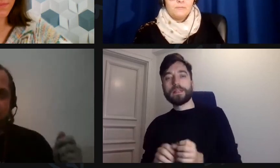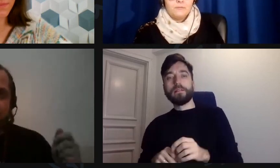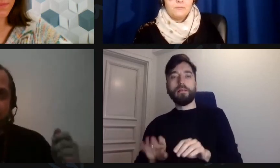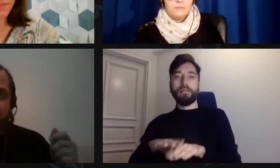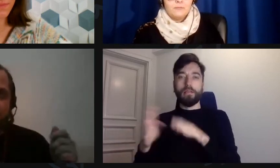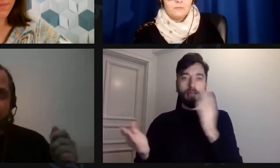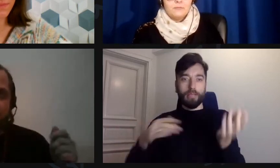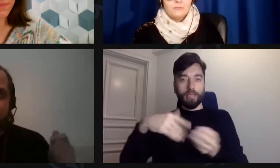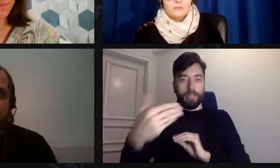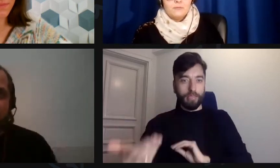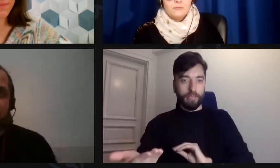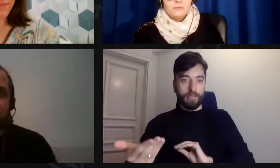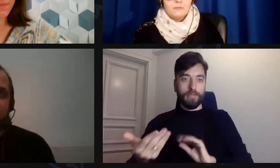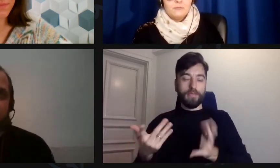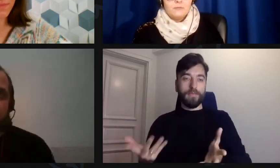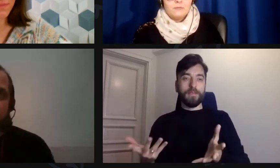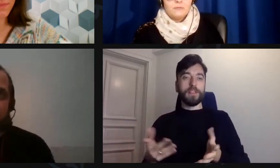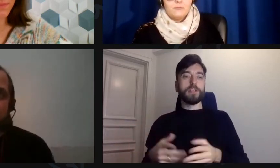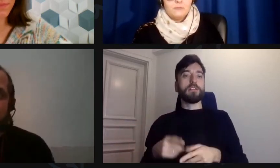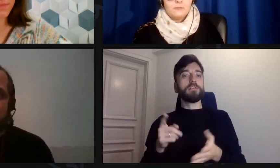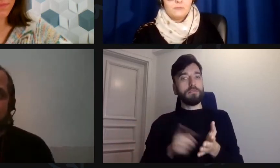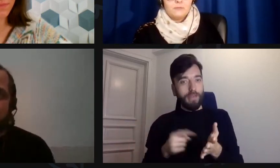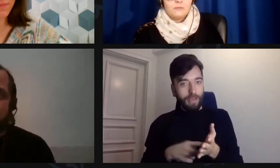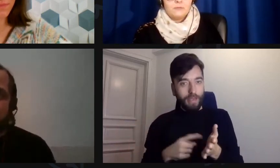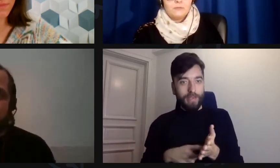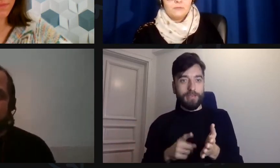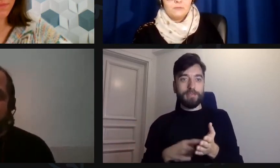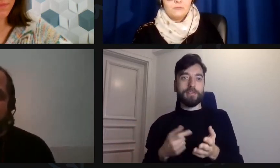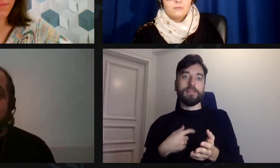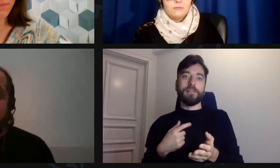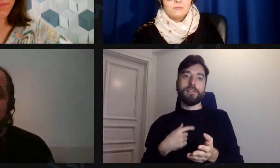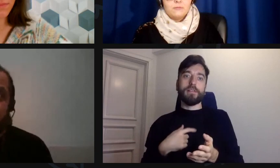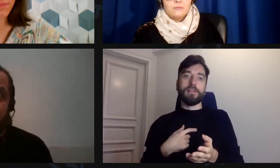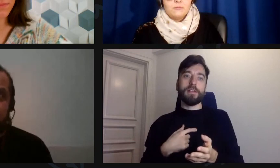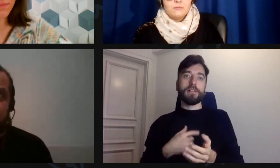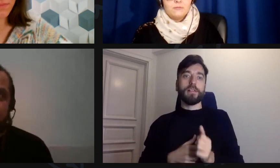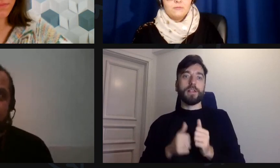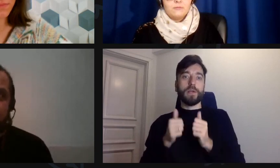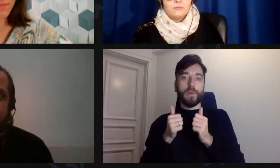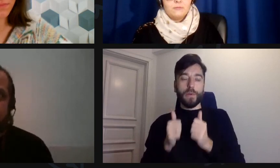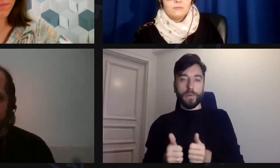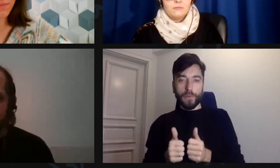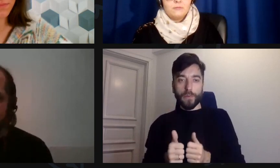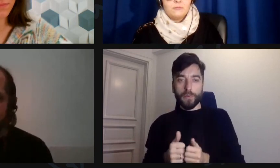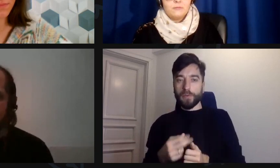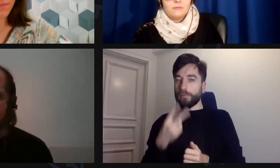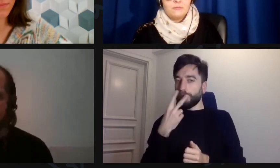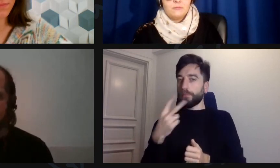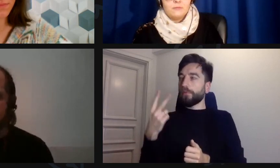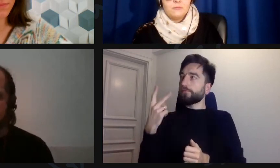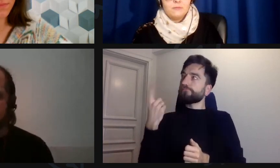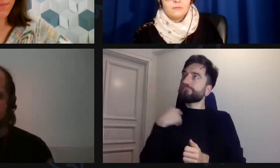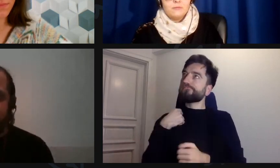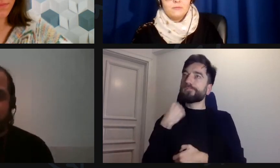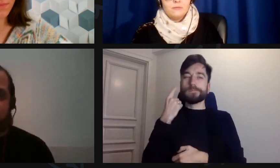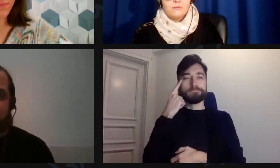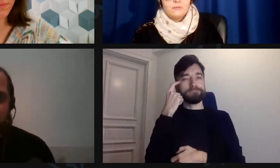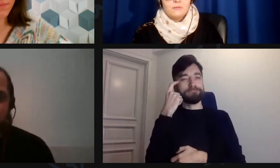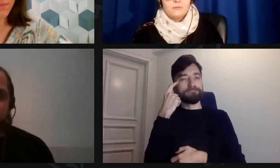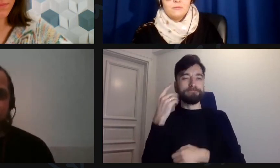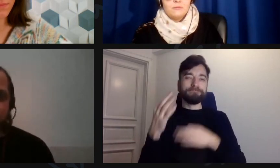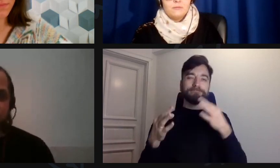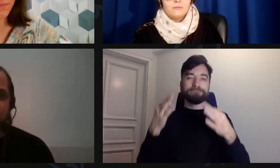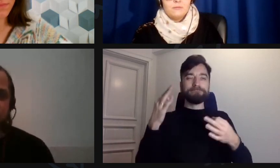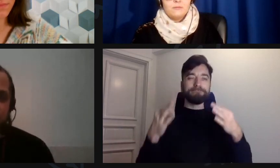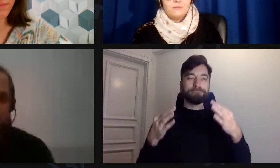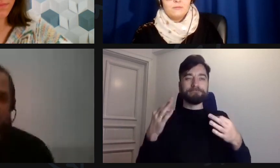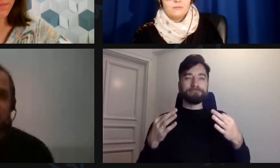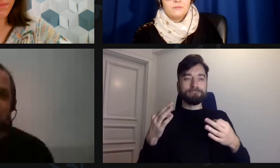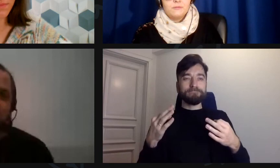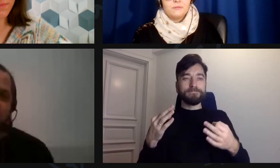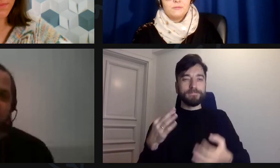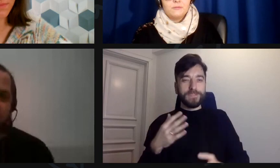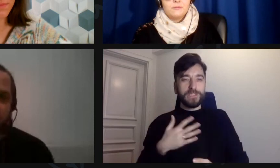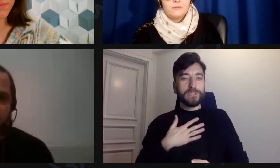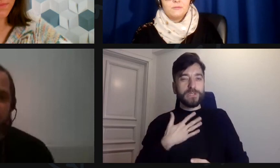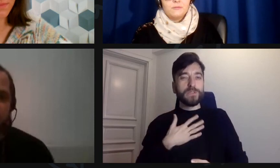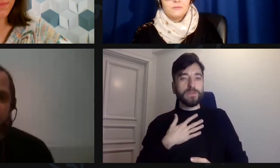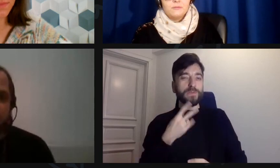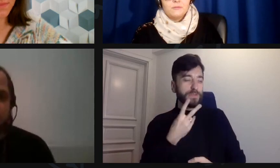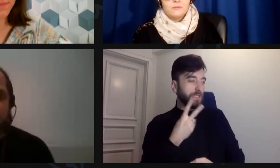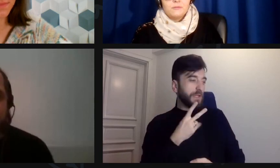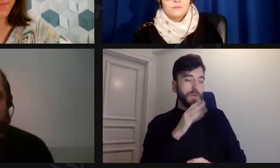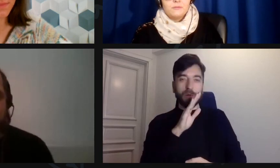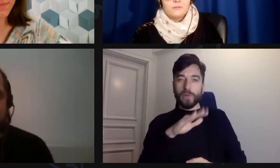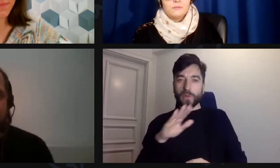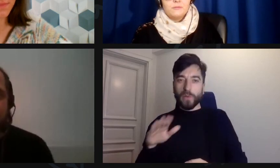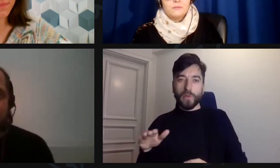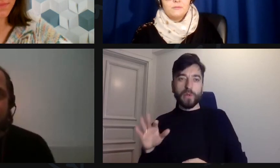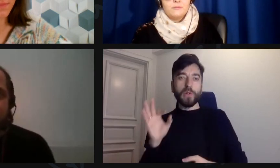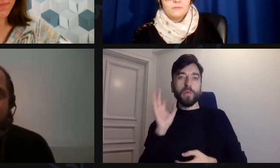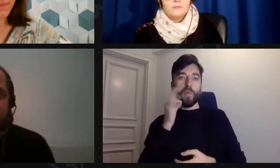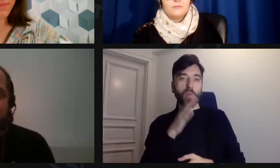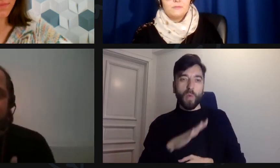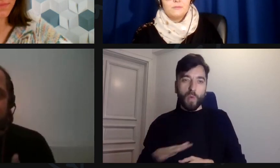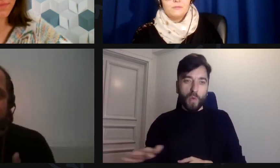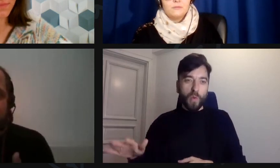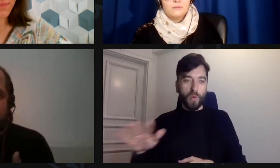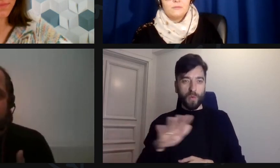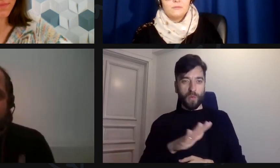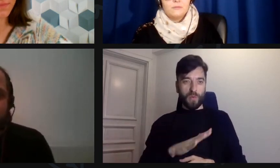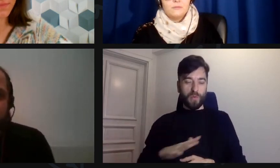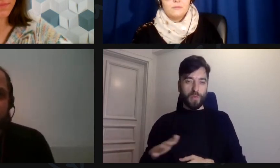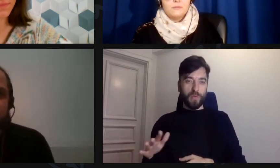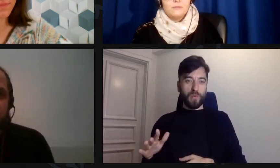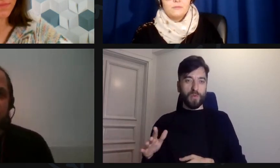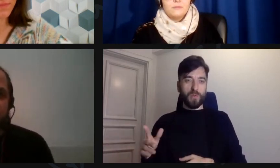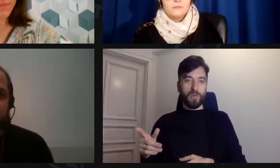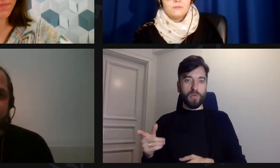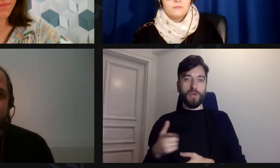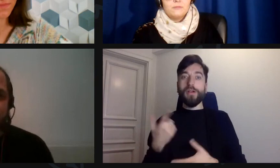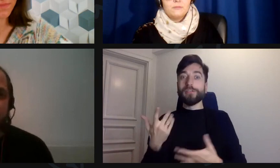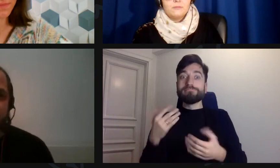i wielokrotnie miałem taki moment, że się zatrzymywałem i widziałem ogromną ilość dzieciaków, którzy są szczęśliwi, uśmiechnięci-